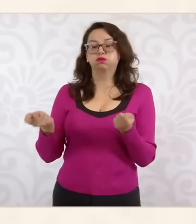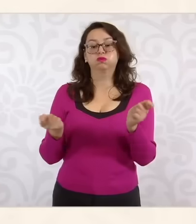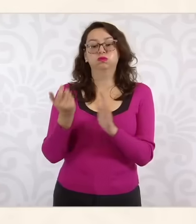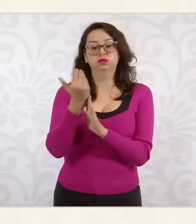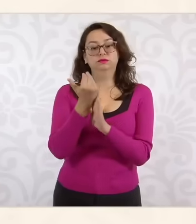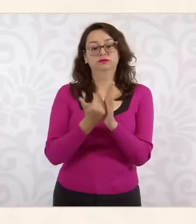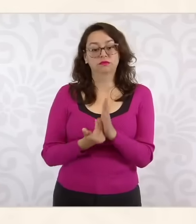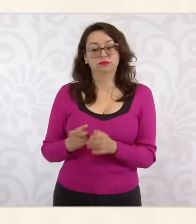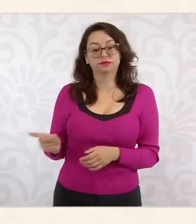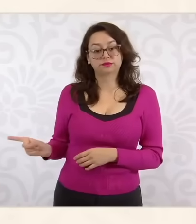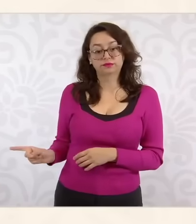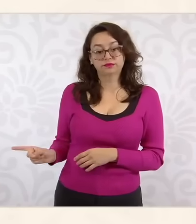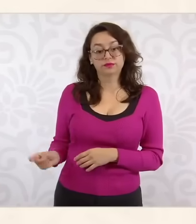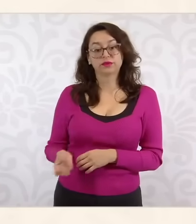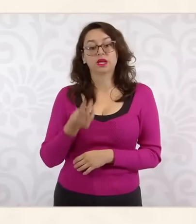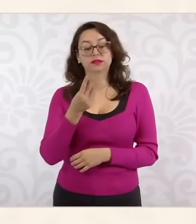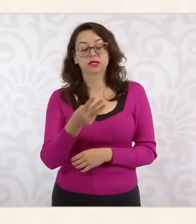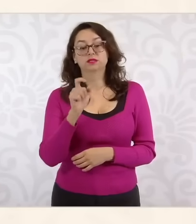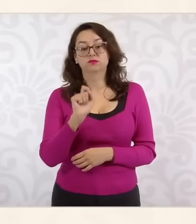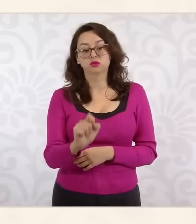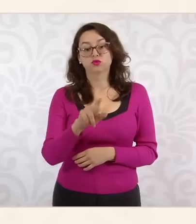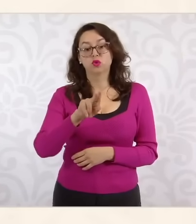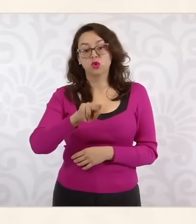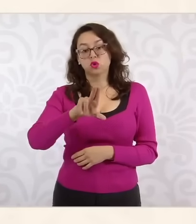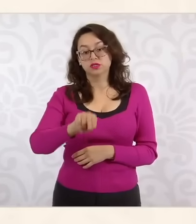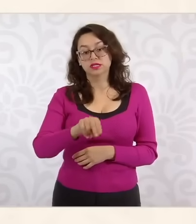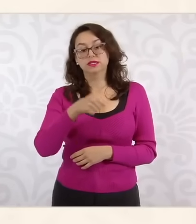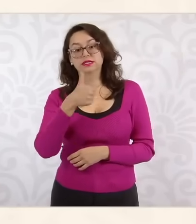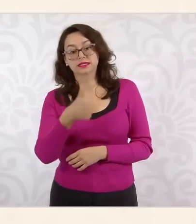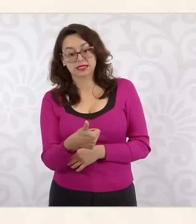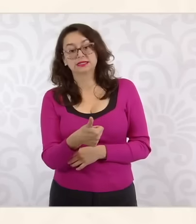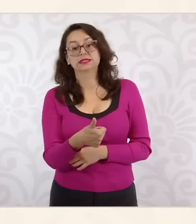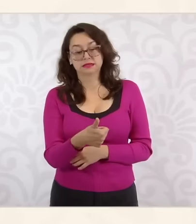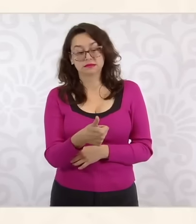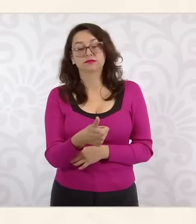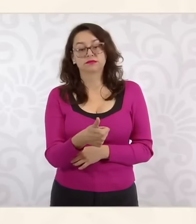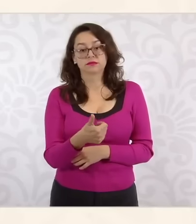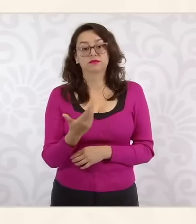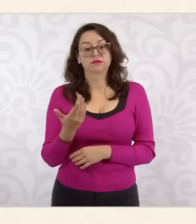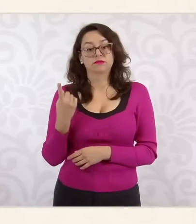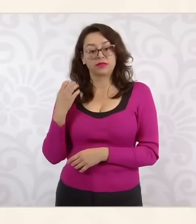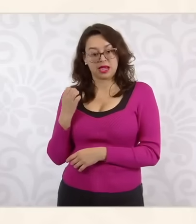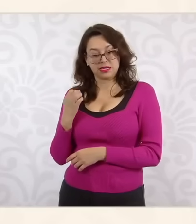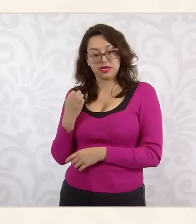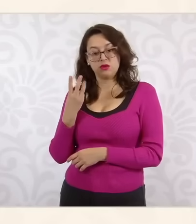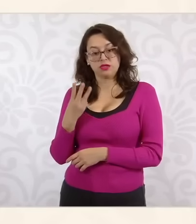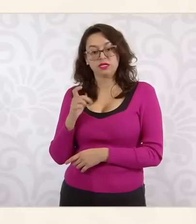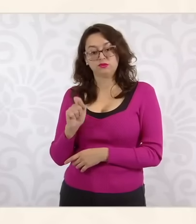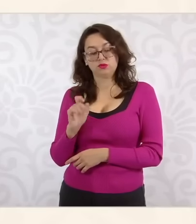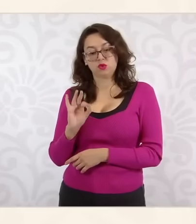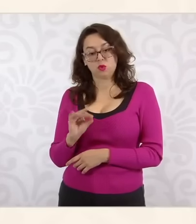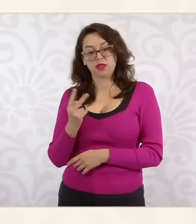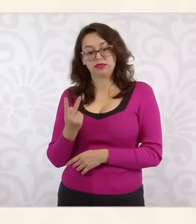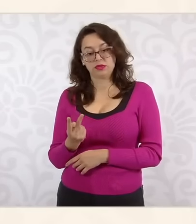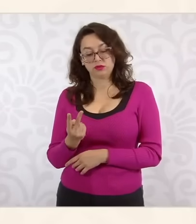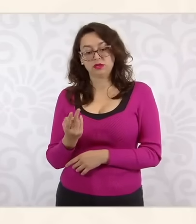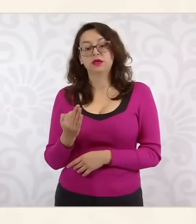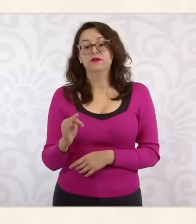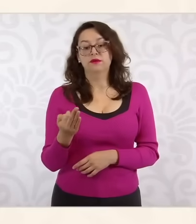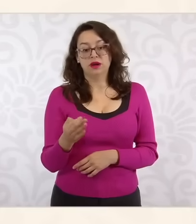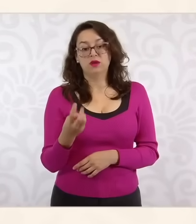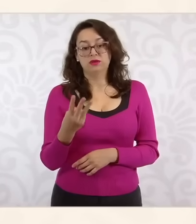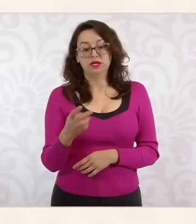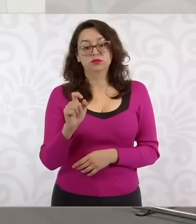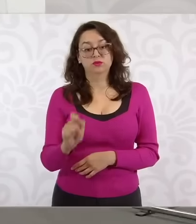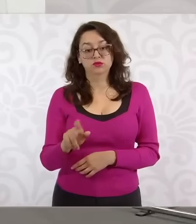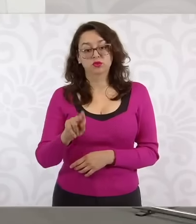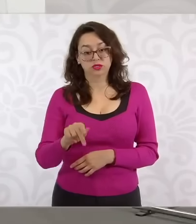pun 86, 3.42 en enero y 3.86 86 en febrero. Le voy a dar la palabra a Omar para que pueda